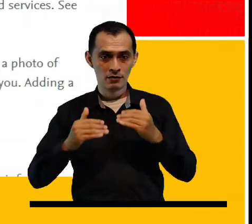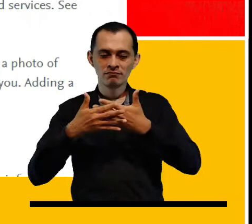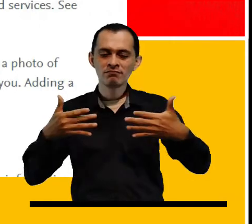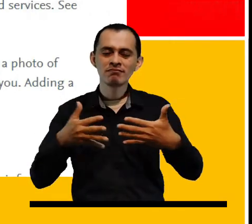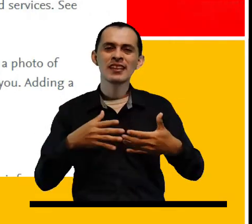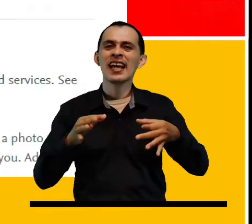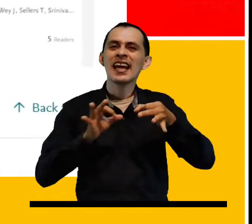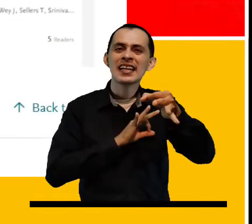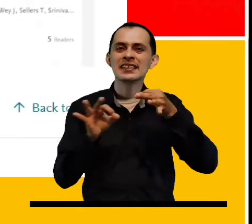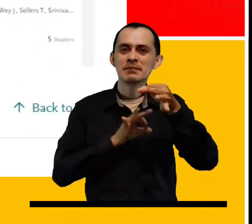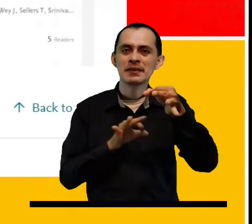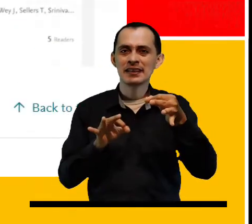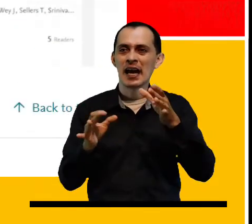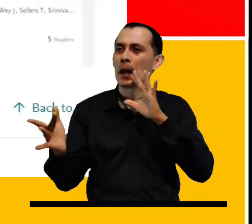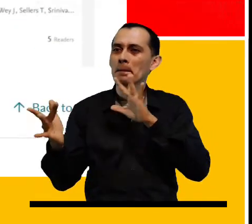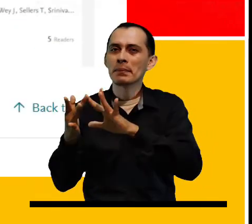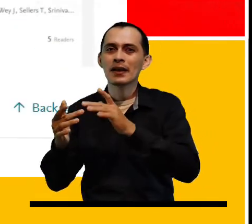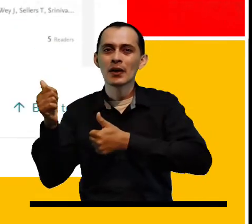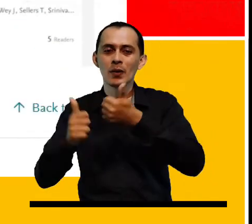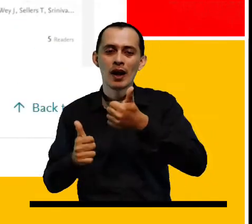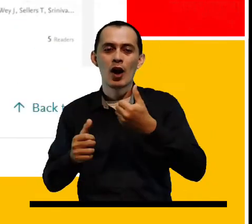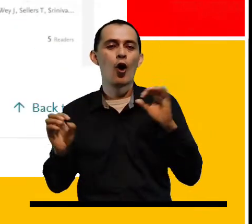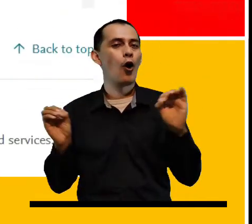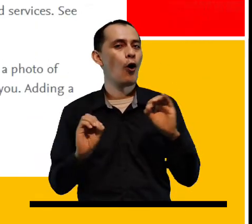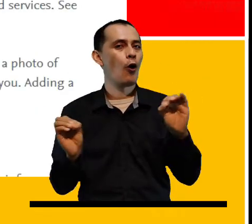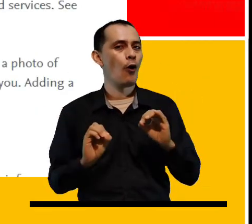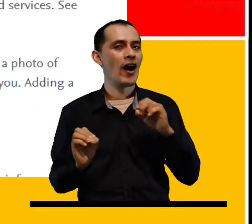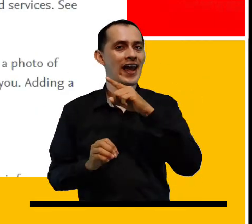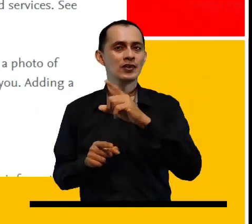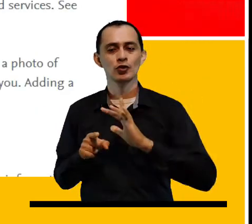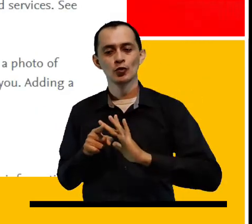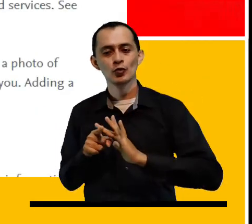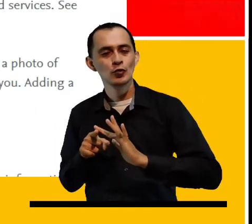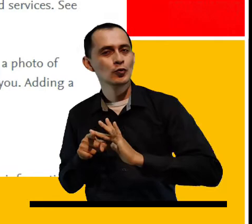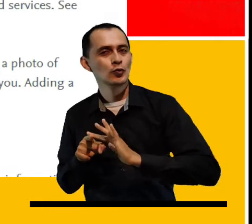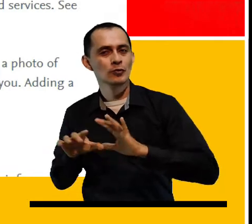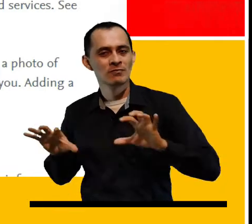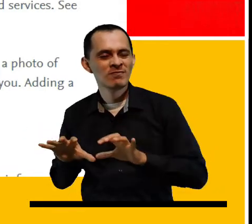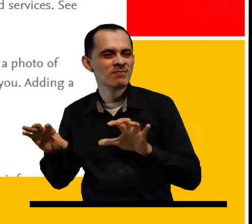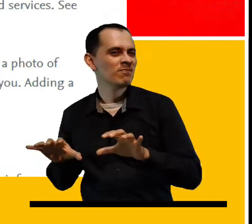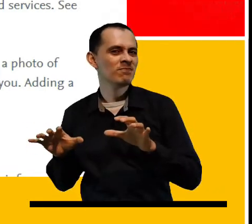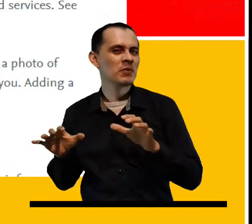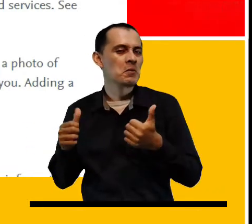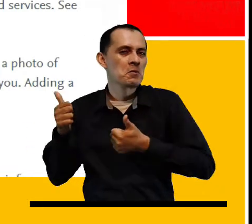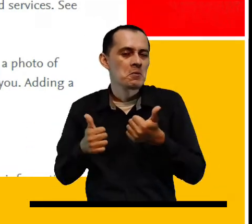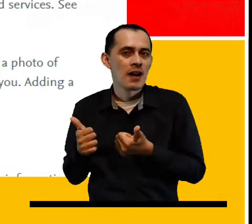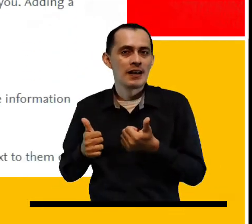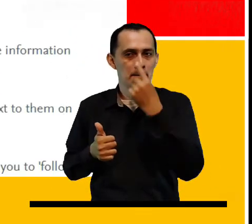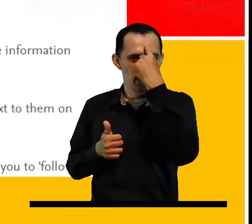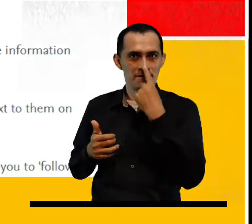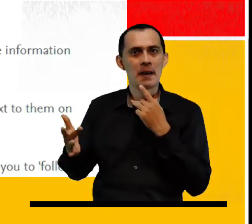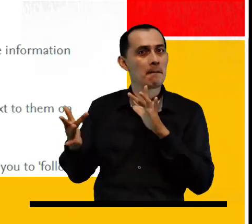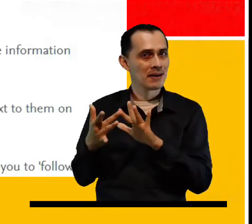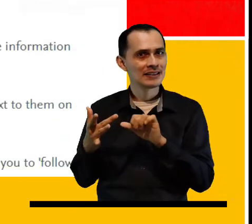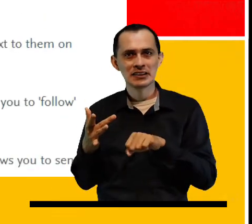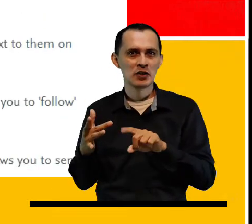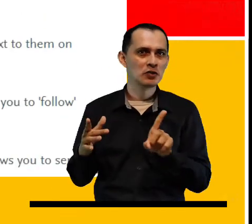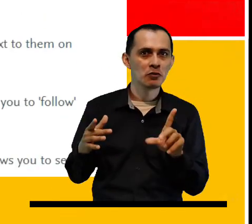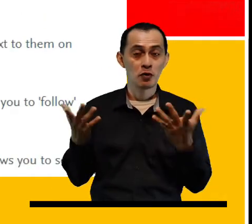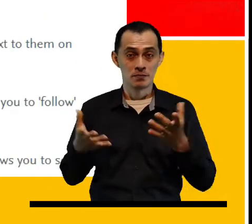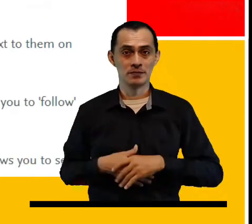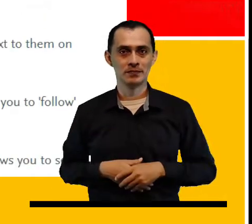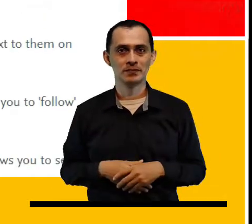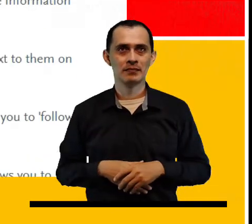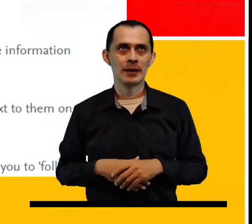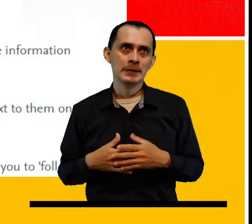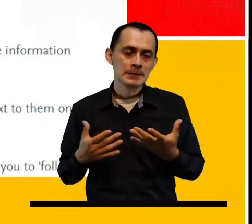de las utilidades que pueden encontrar dentro de ese perfil. En este perfil pueden incluir alguna